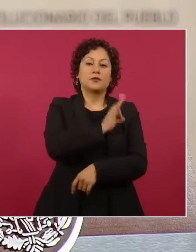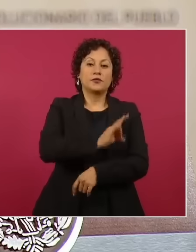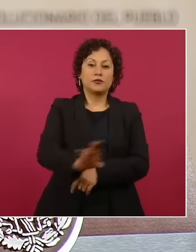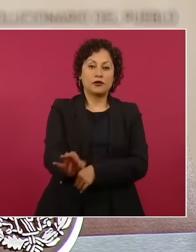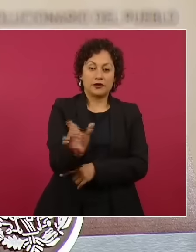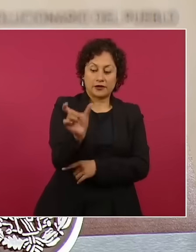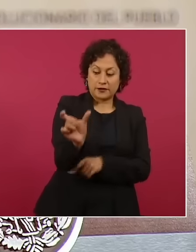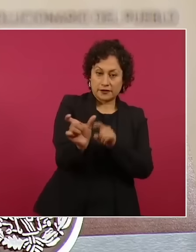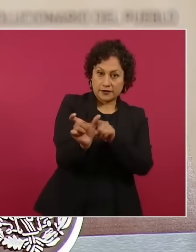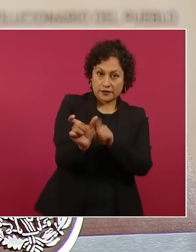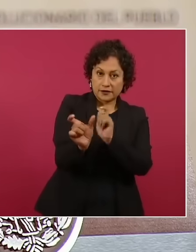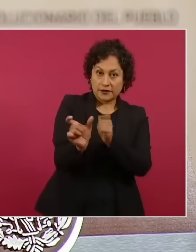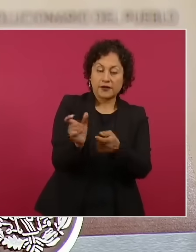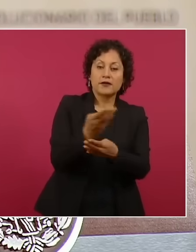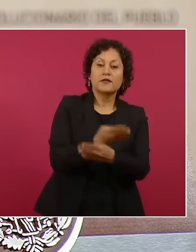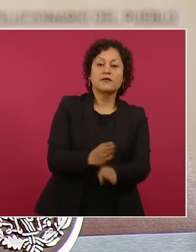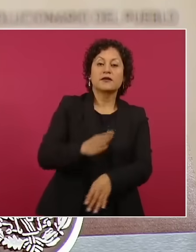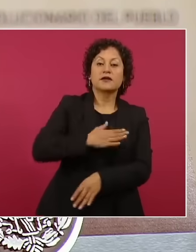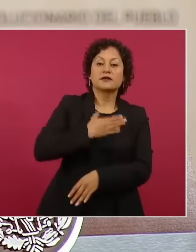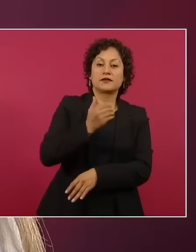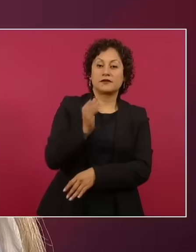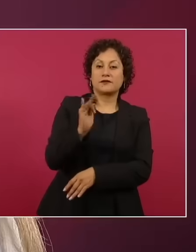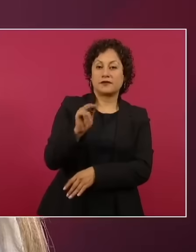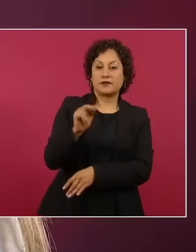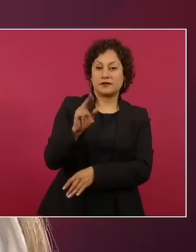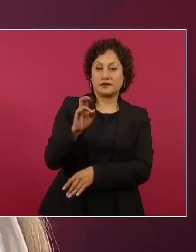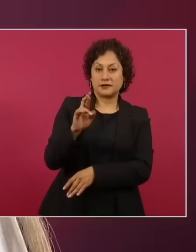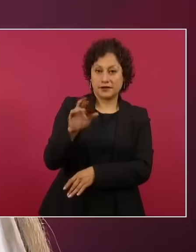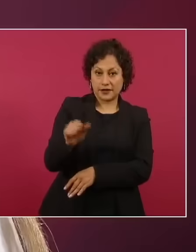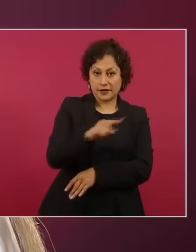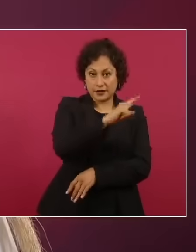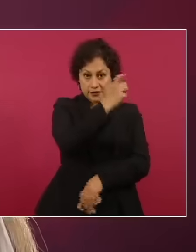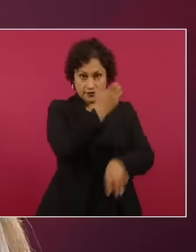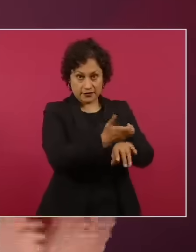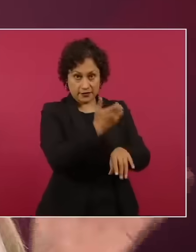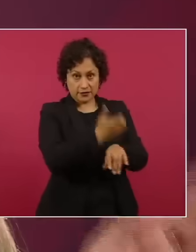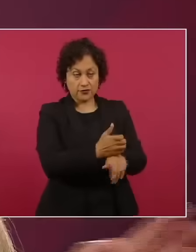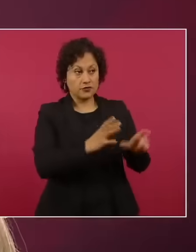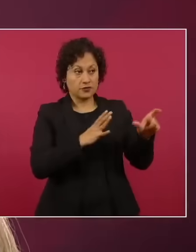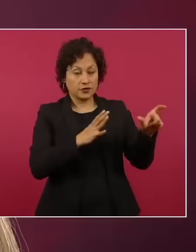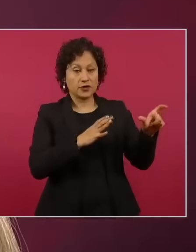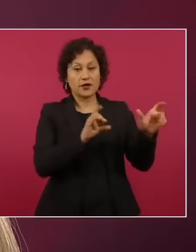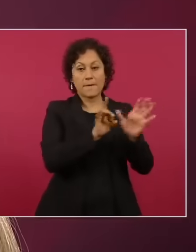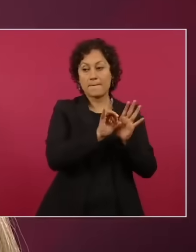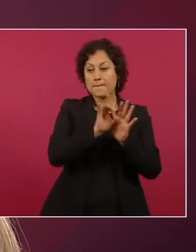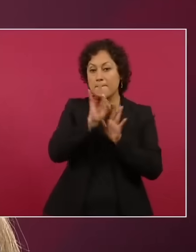financiera para el Bienestar ya en Estados Unidos directamente a la tarjeta financiera para el